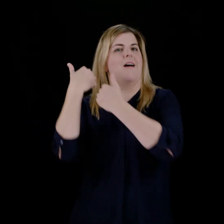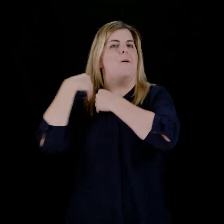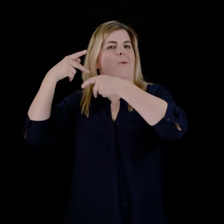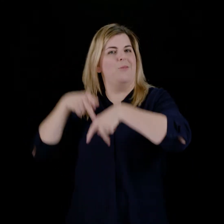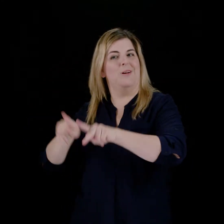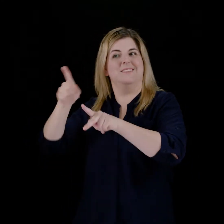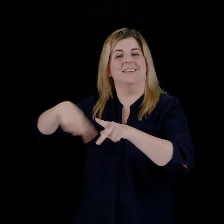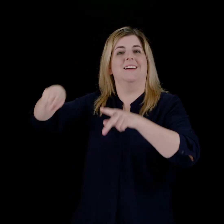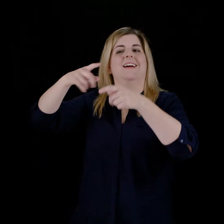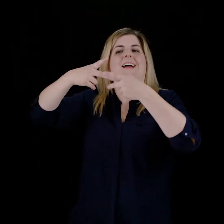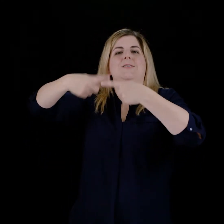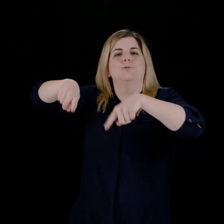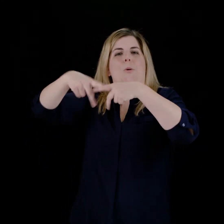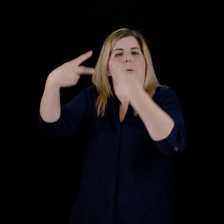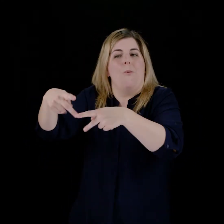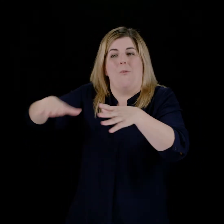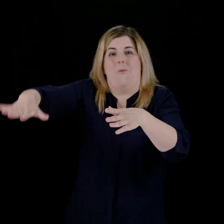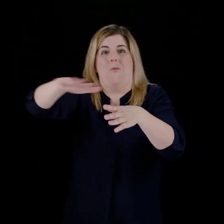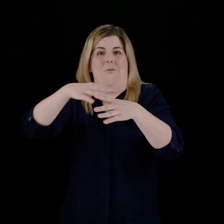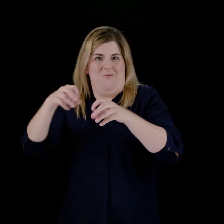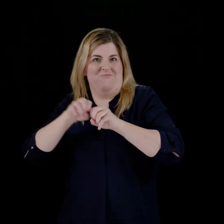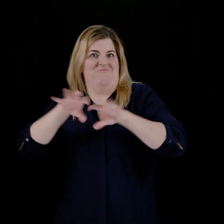par les émetteurs autorisés de cette région.